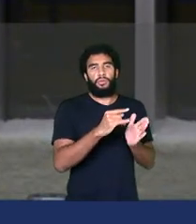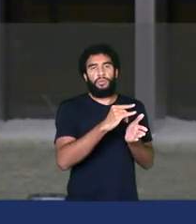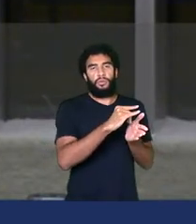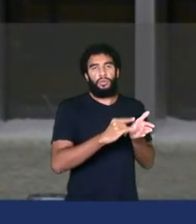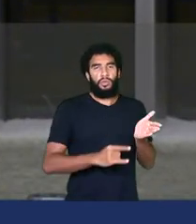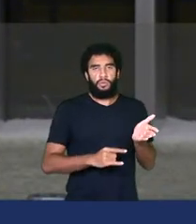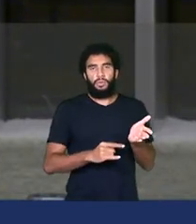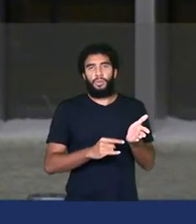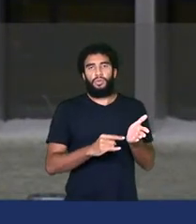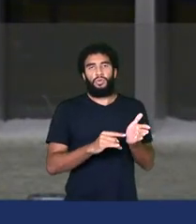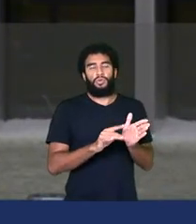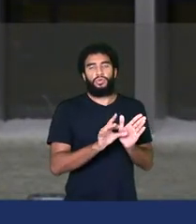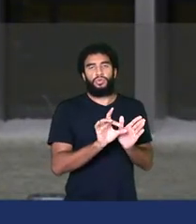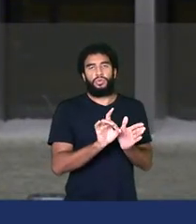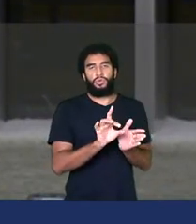VOTOU PELO ROL TAXATIVO E UMA